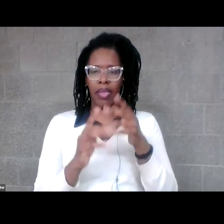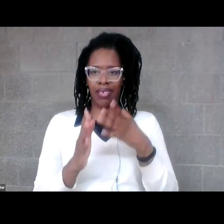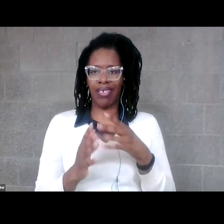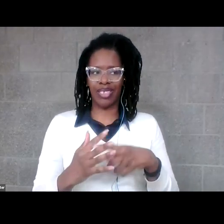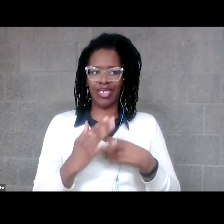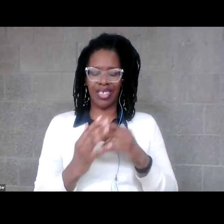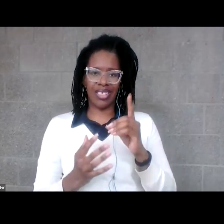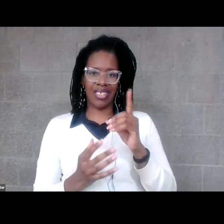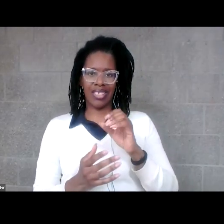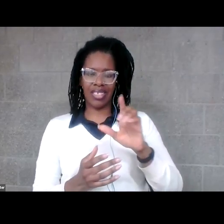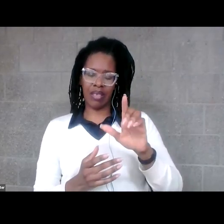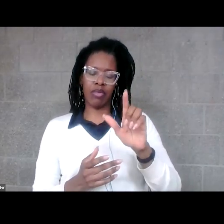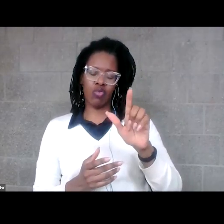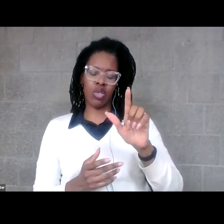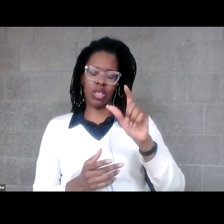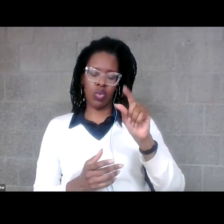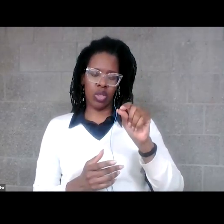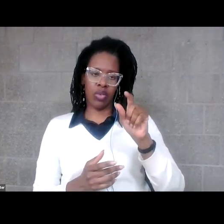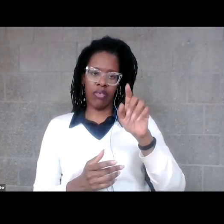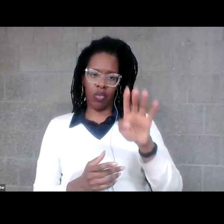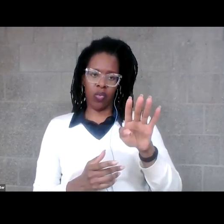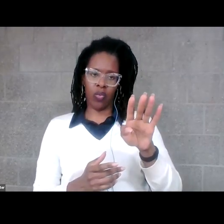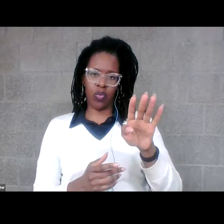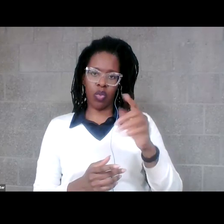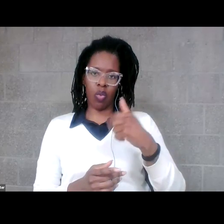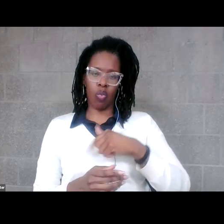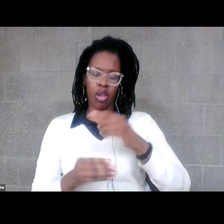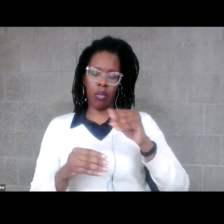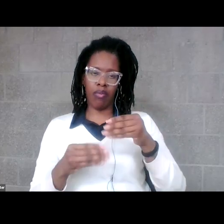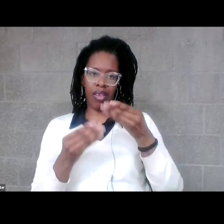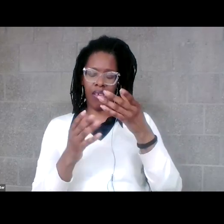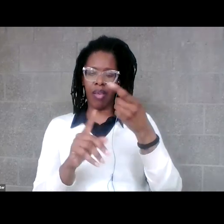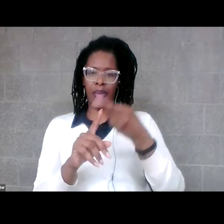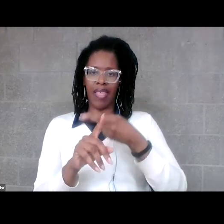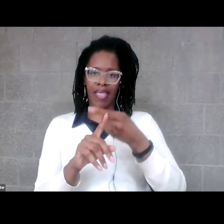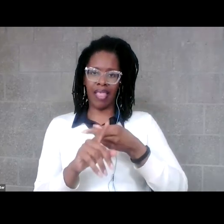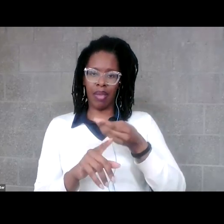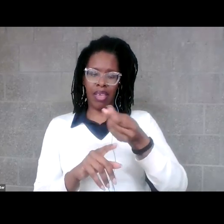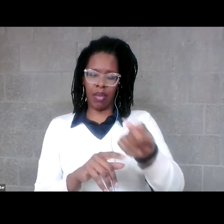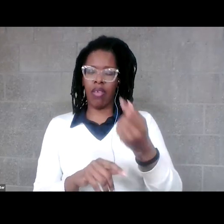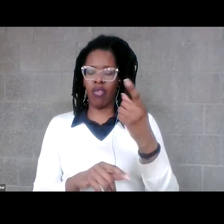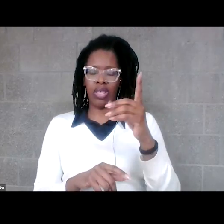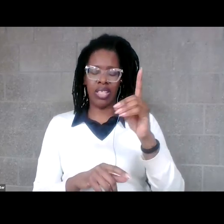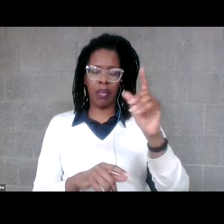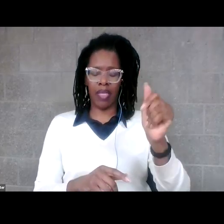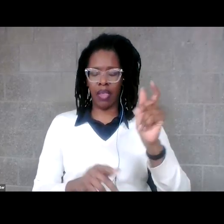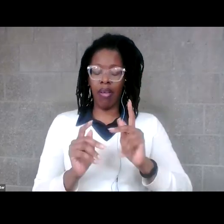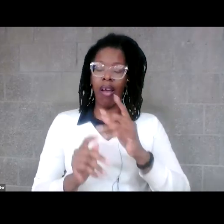lo que fue diciembre de 2024. Así que SSI proporciona pagos mensuales a personas con discapacidades y adultos mayores que tienen pocos